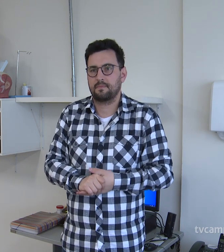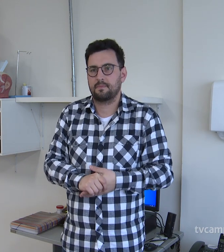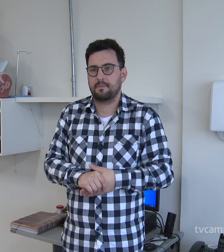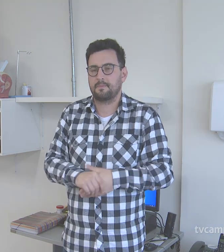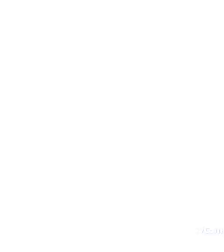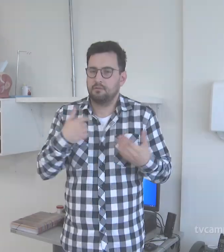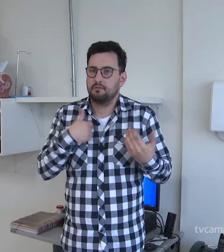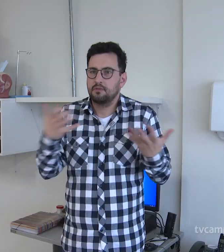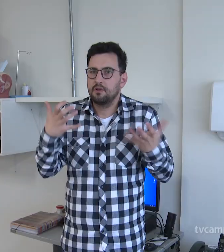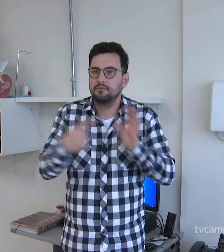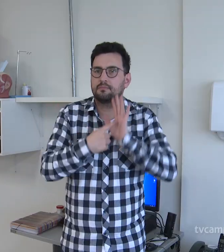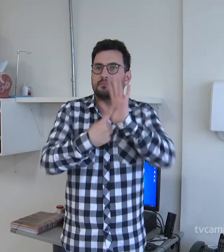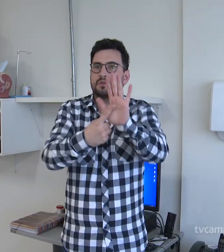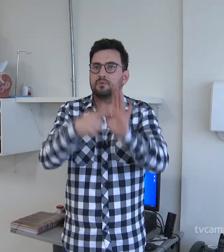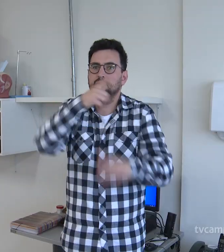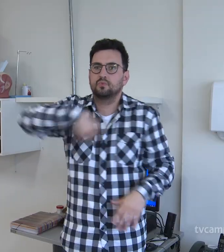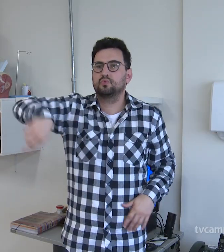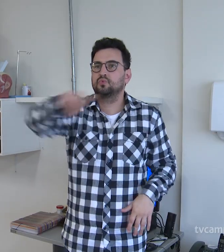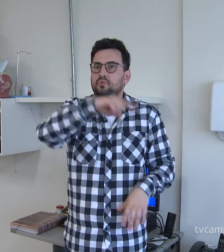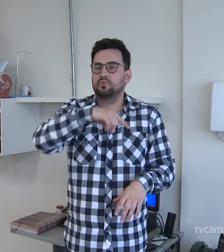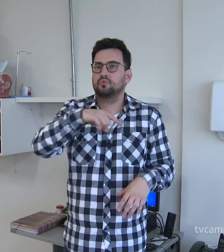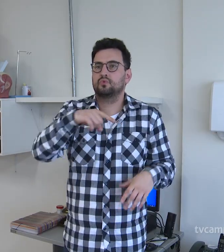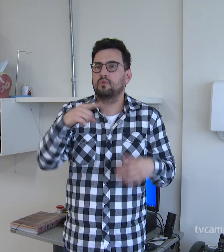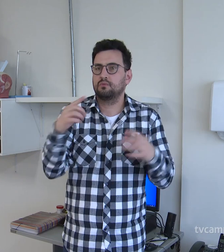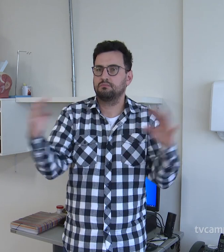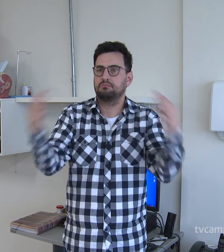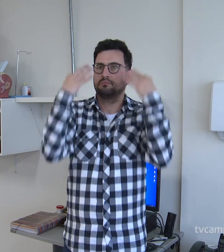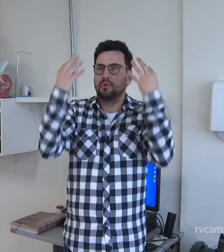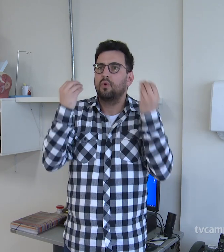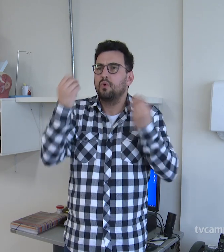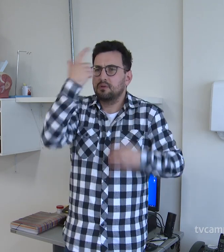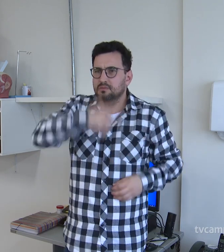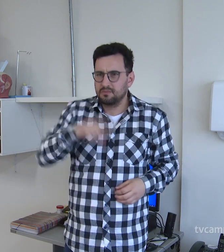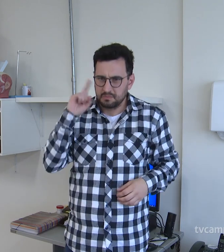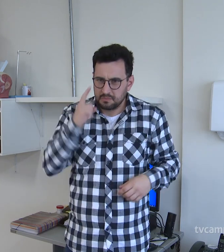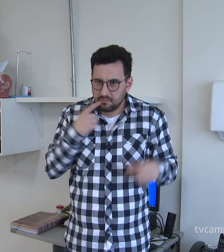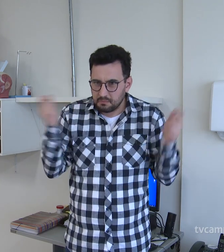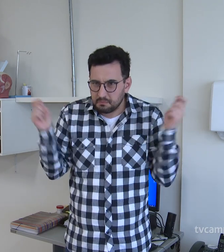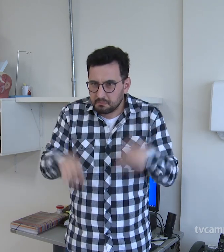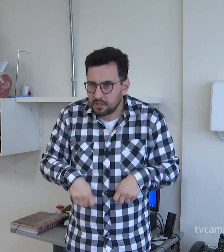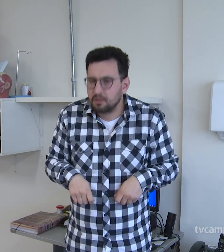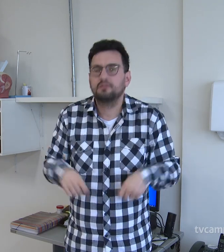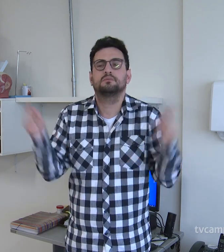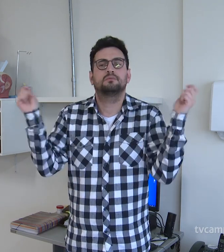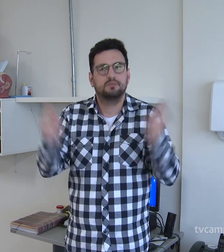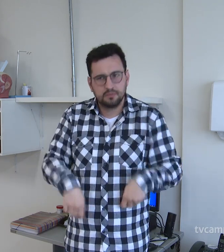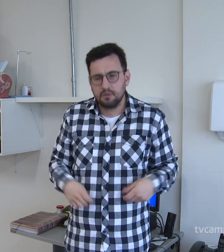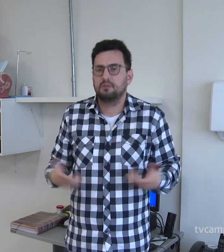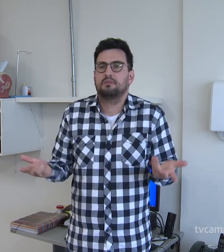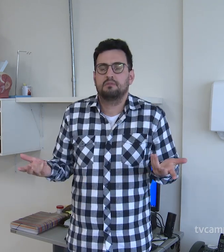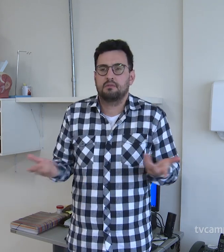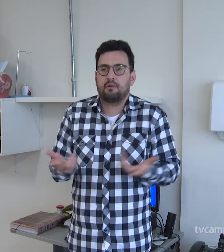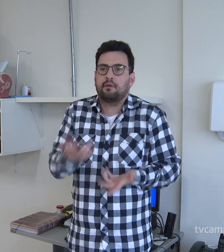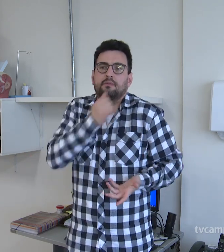eu acredito que é importante a gente mostrar que somos indivíduos e somos cidadãos como qualquer outro.